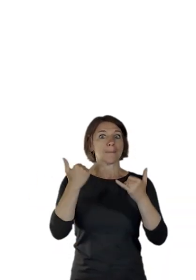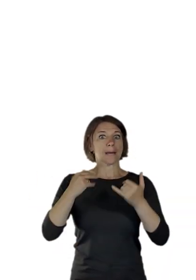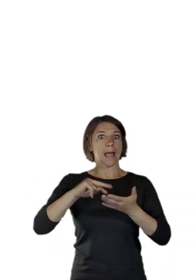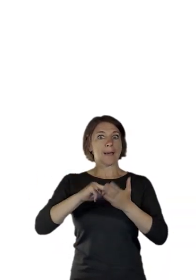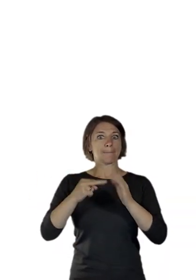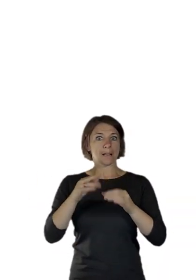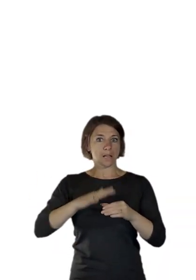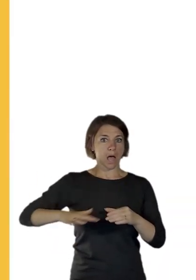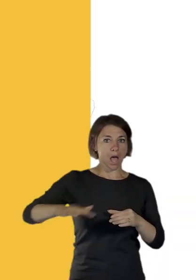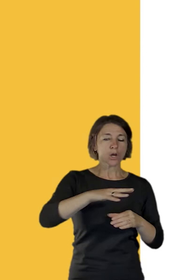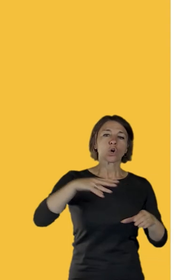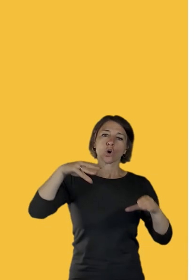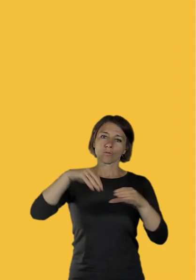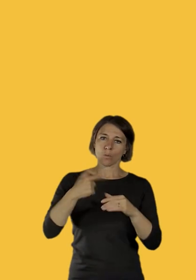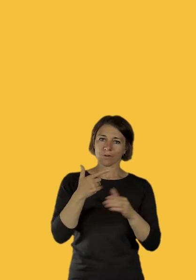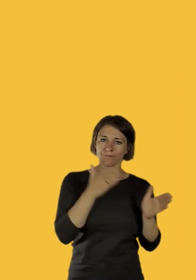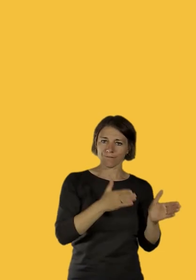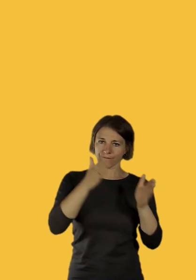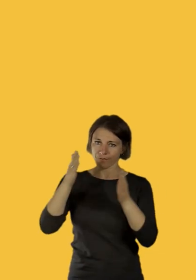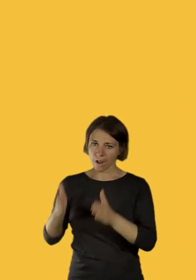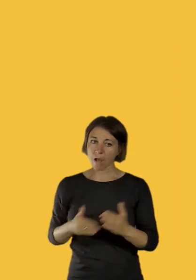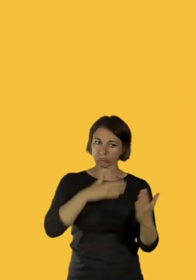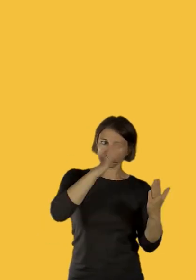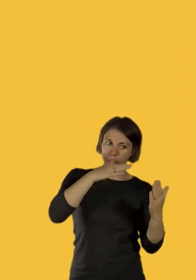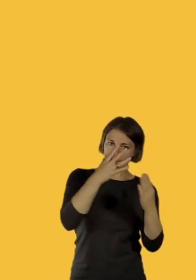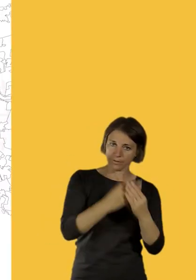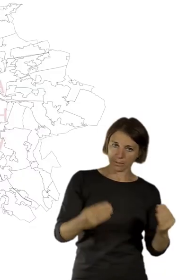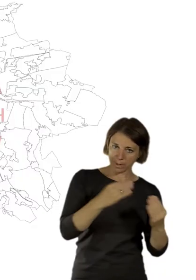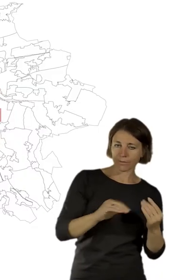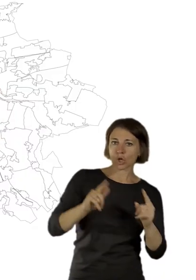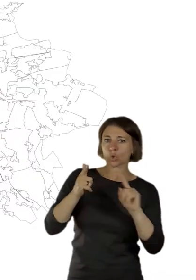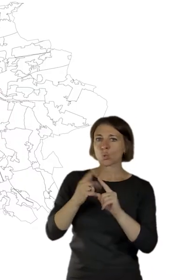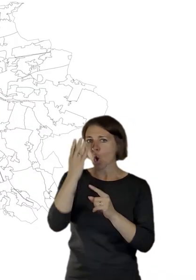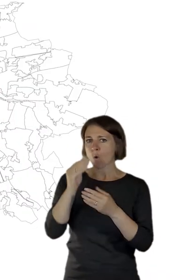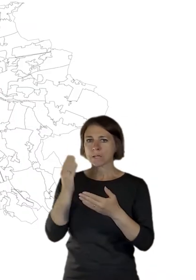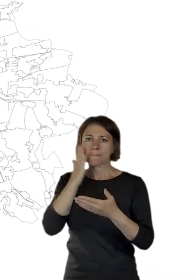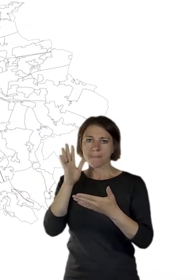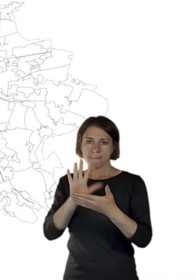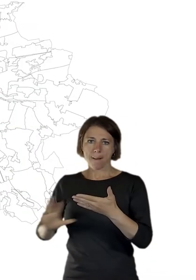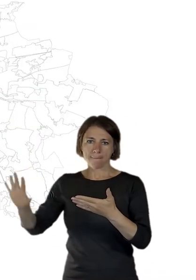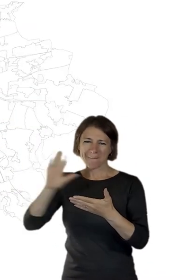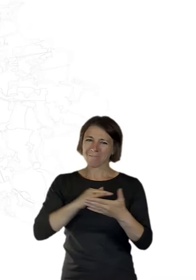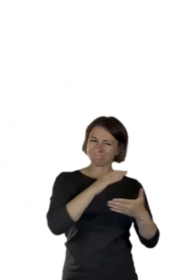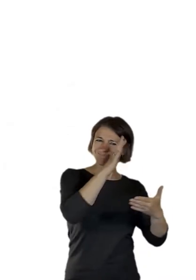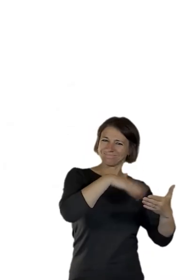a grafické části. Textová část obsahuje v úvodu tzv. koncepci, která má za úkol